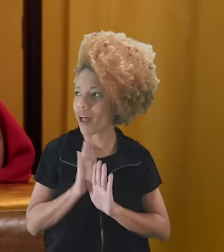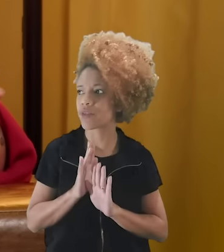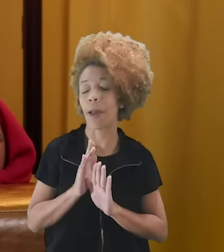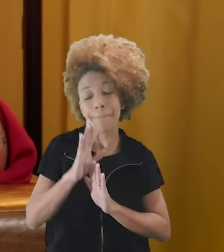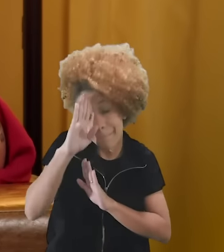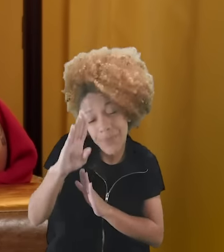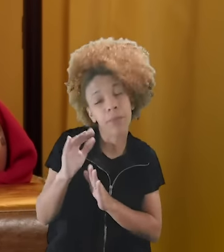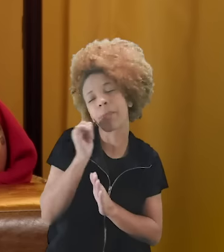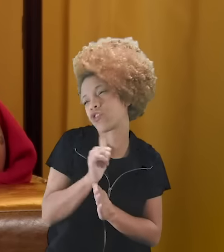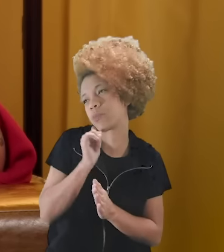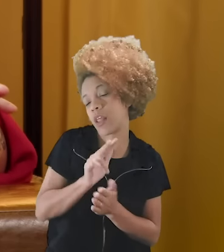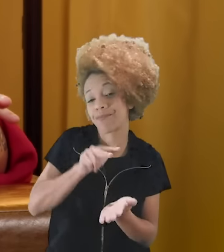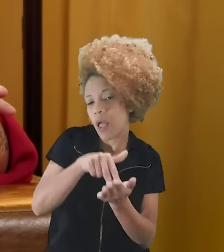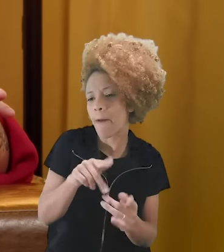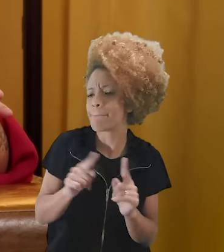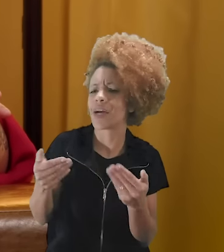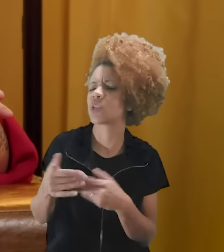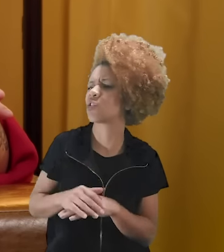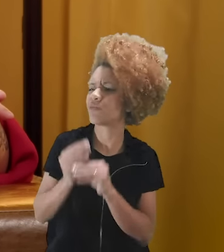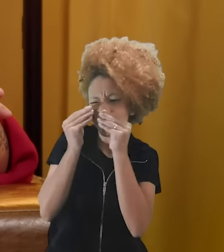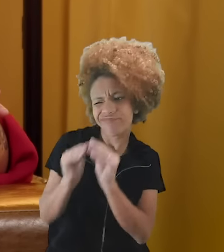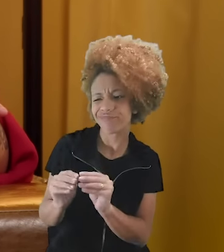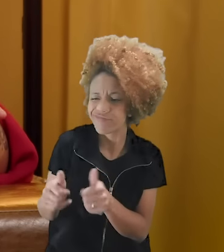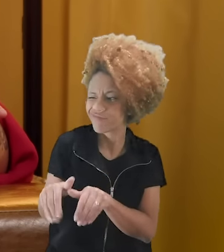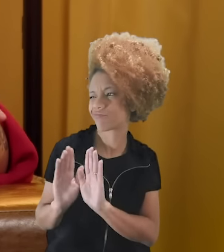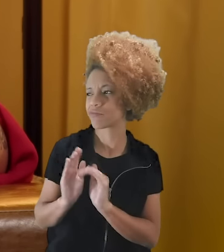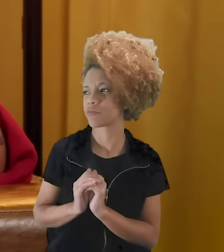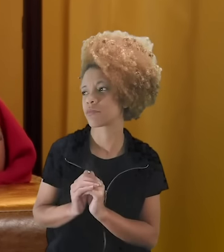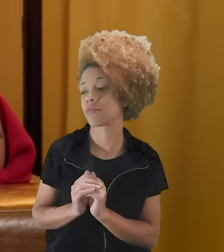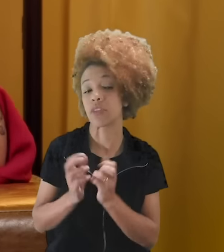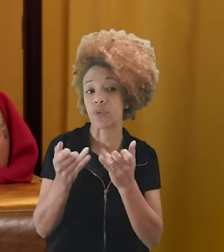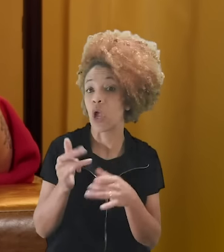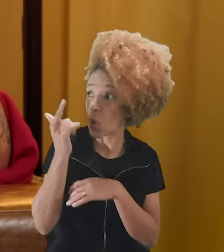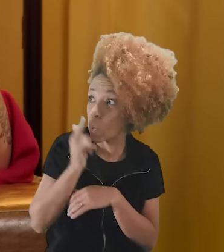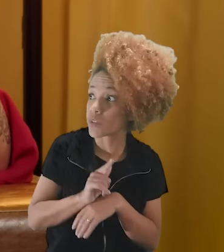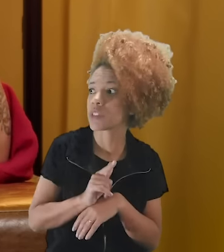ali Principalmente as mulheres mas hoje não me afeta mais hoje eh eu que nem eu falei eu consegui